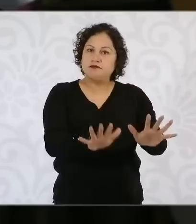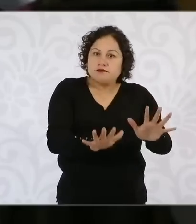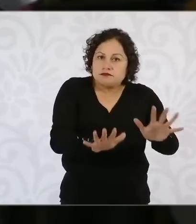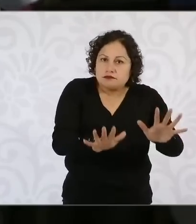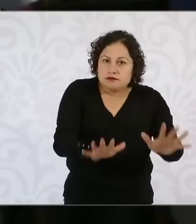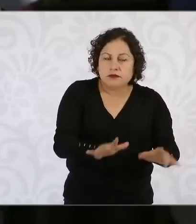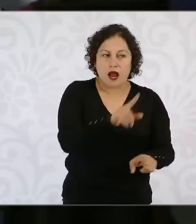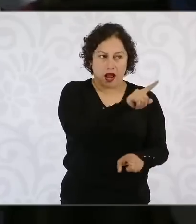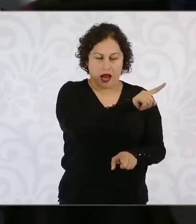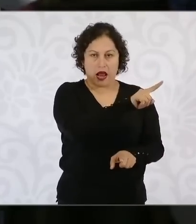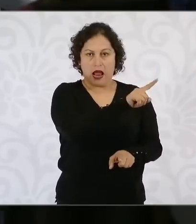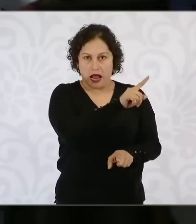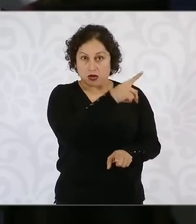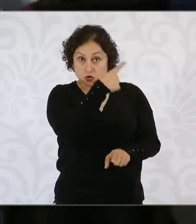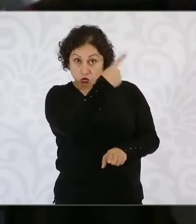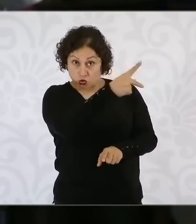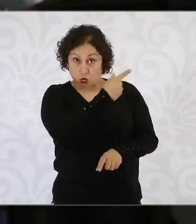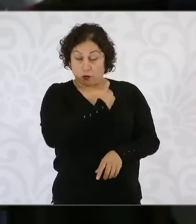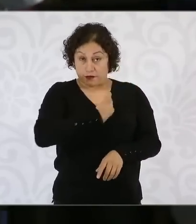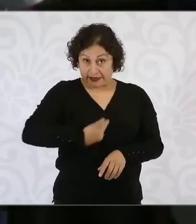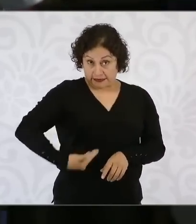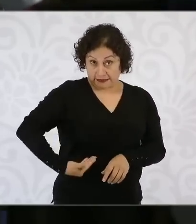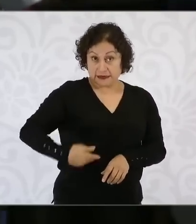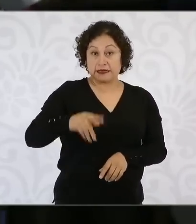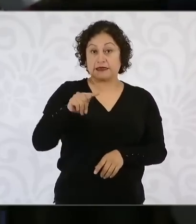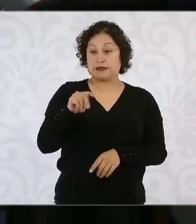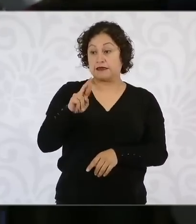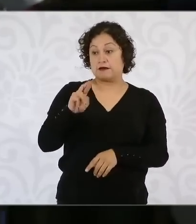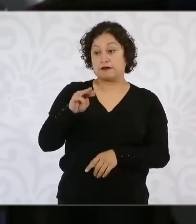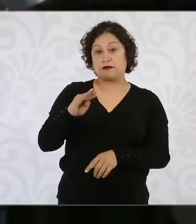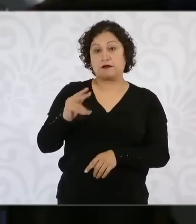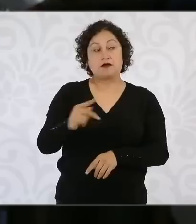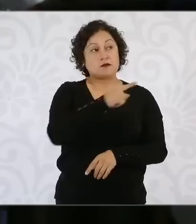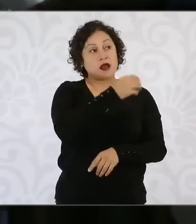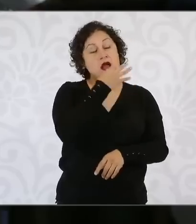obviamente a su propio presidente en este caso Donald Trump que que revise y hay una encuesta